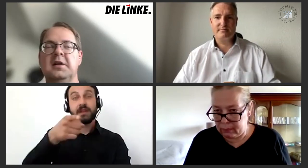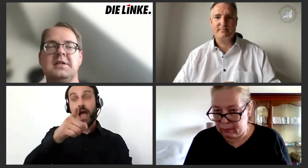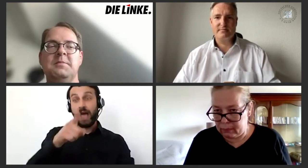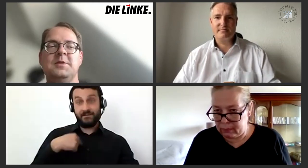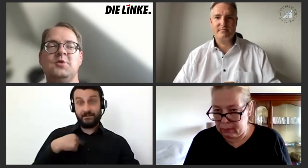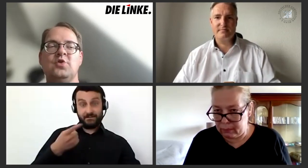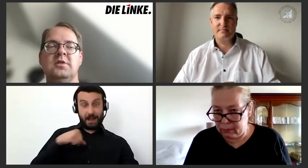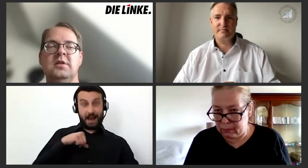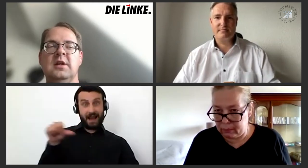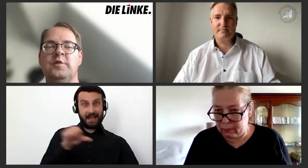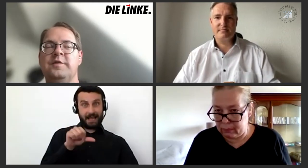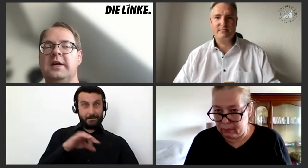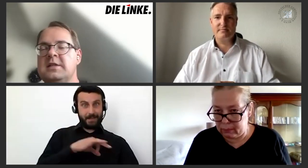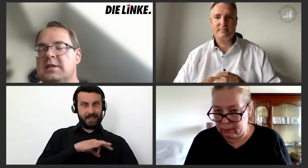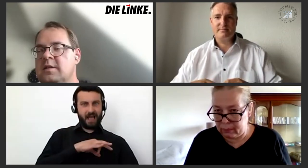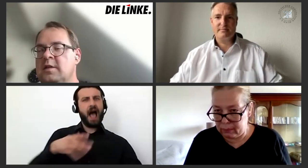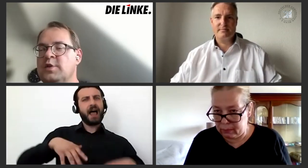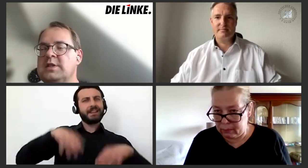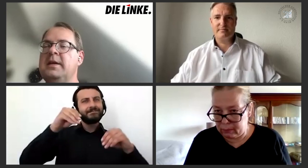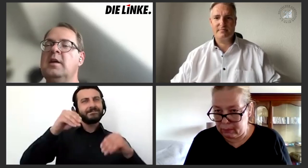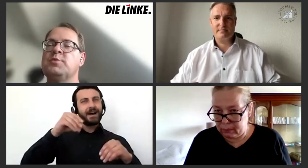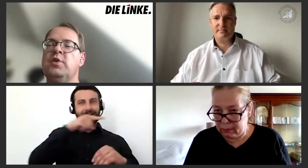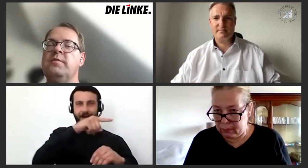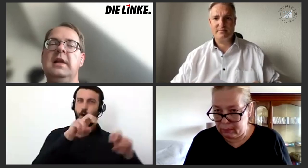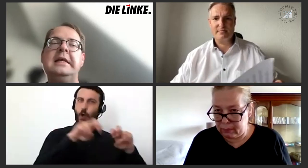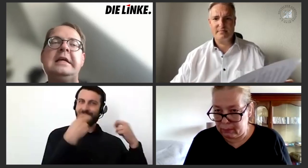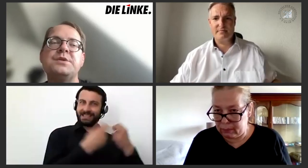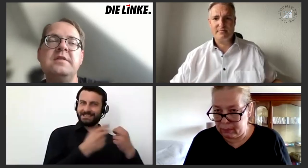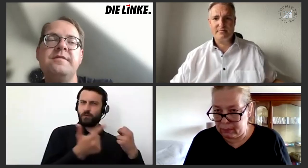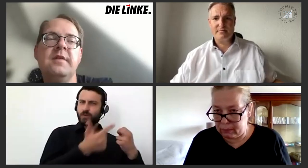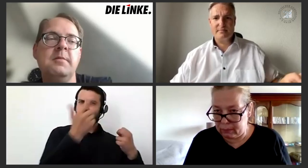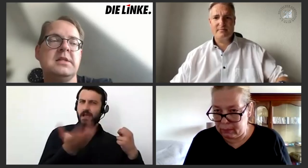die LINKE, auch das hatten wir im Eingangsstatement schon in der Konferenz vor zwei Jahren besprochen,